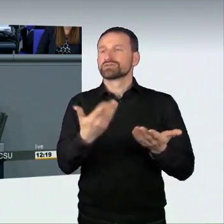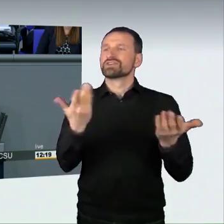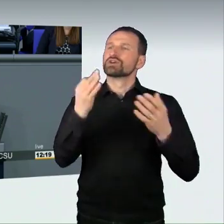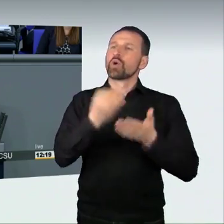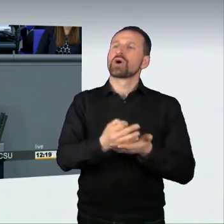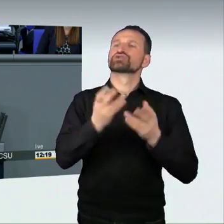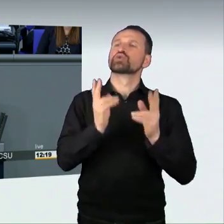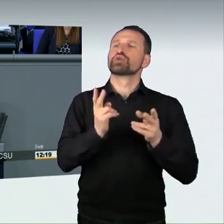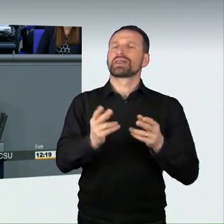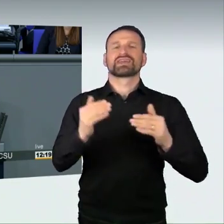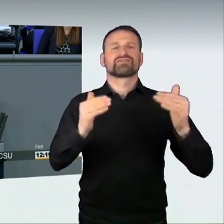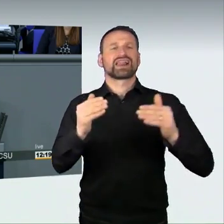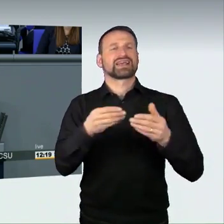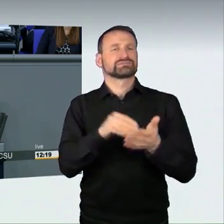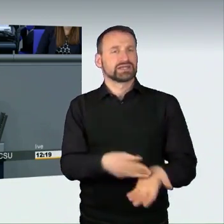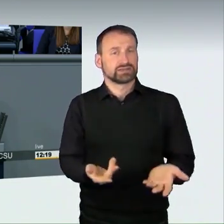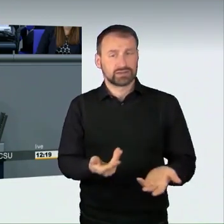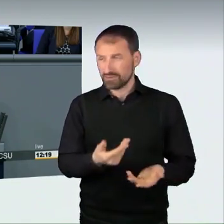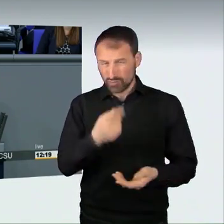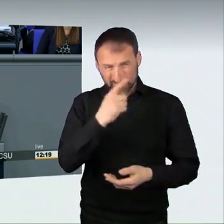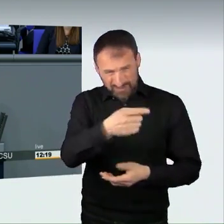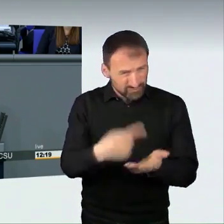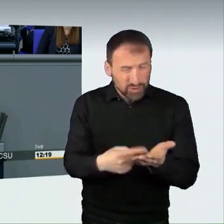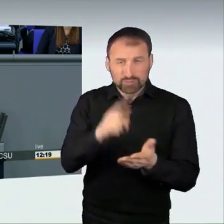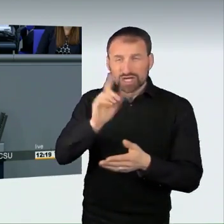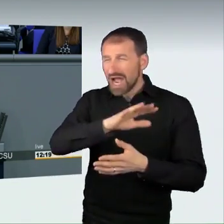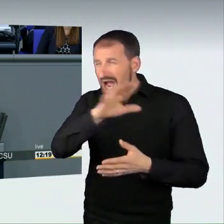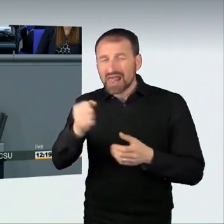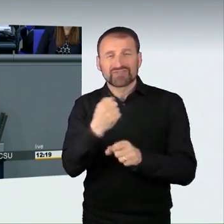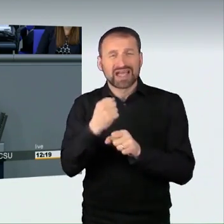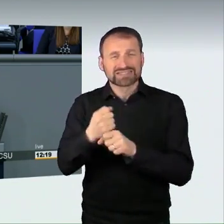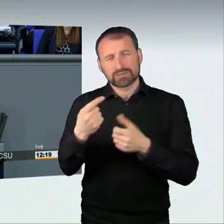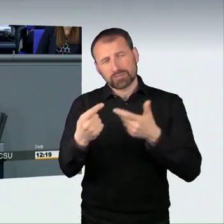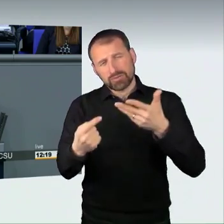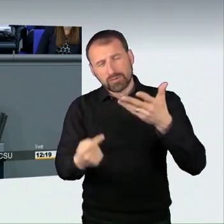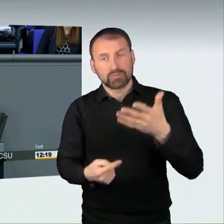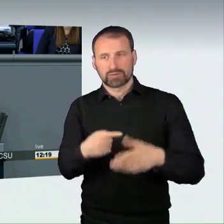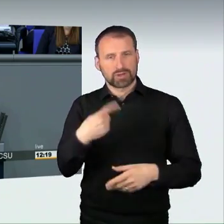dann wälzen Sie damit einseitig das Risiko auf die Vermieter ab. Das ist nicht in Ordnung. Deswegen noch einmal: Über die Auskunftspflicht